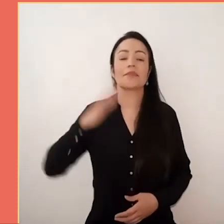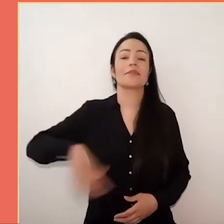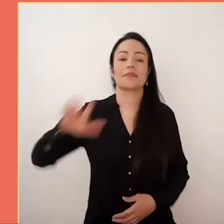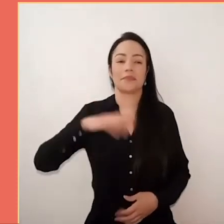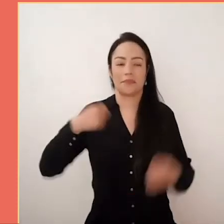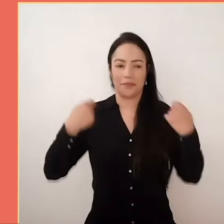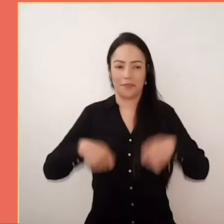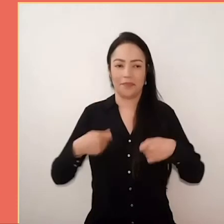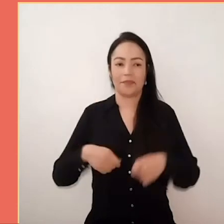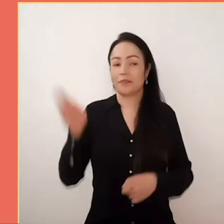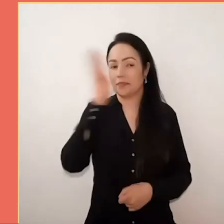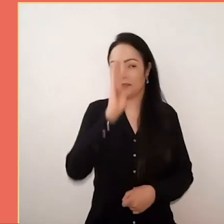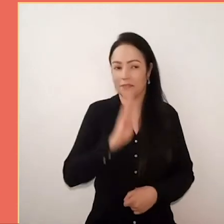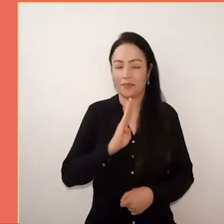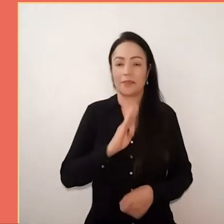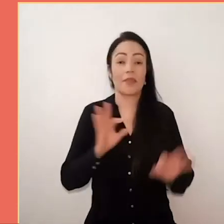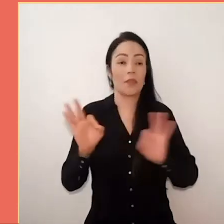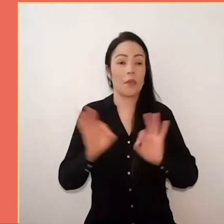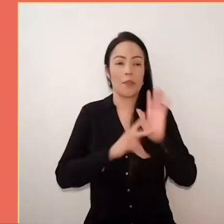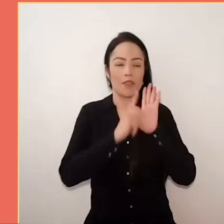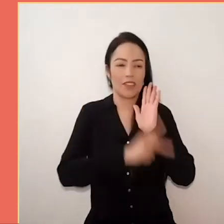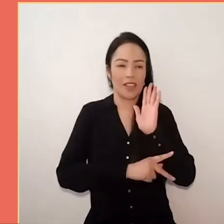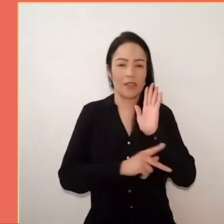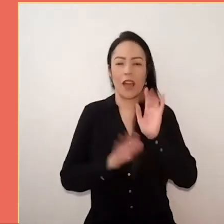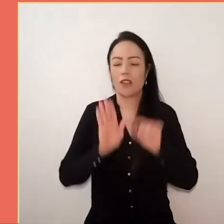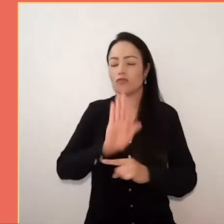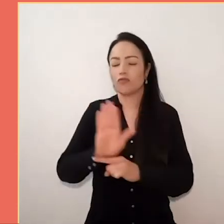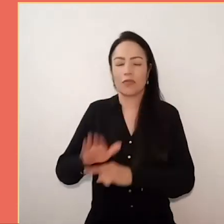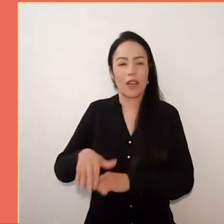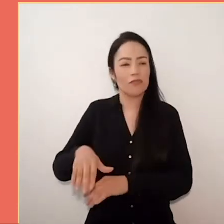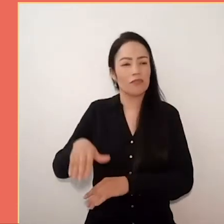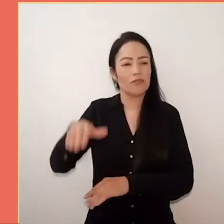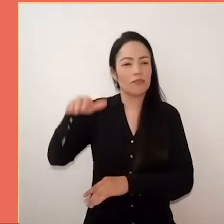de um projeto de formação de leitor. Nós não temos… É aquela história,